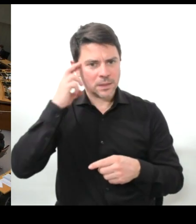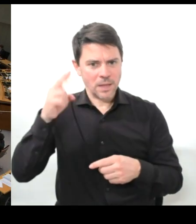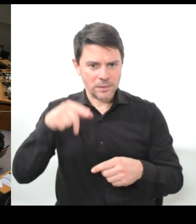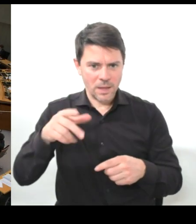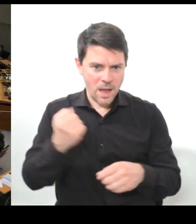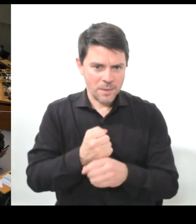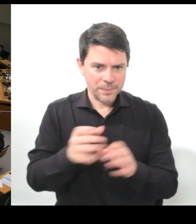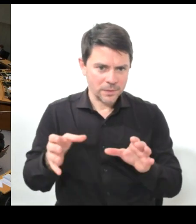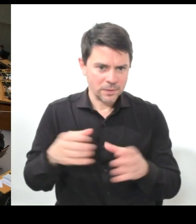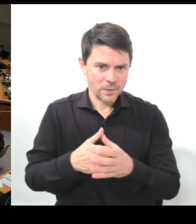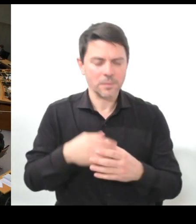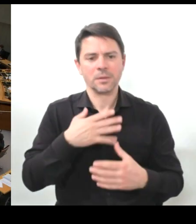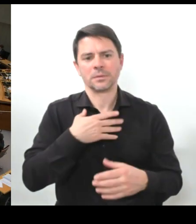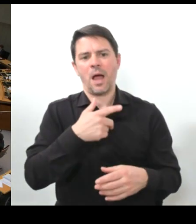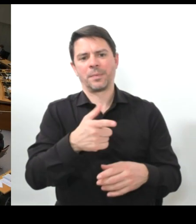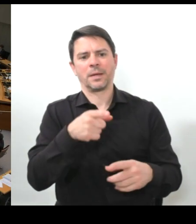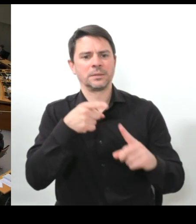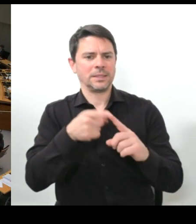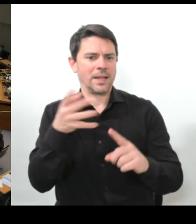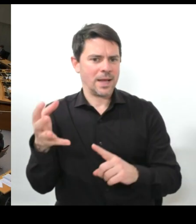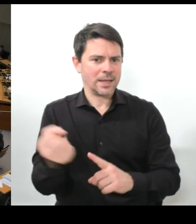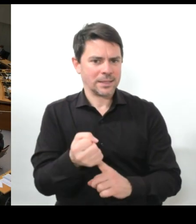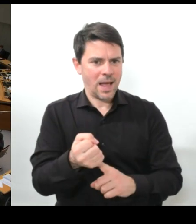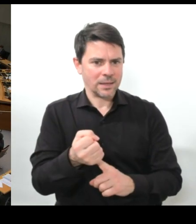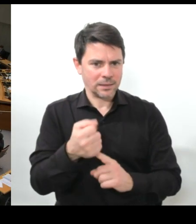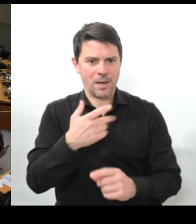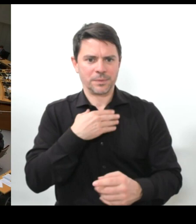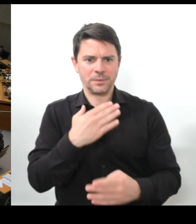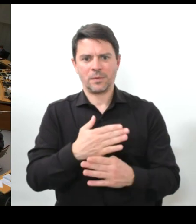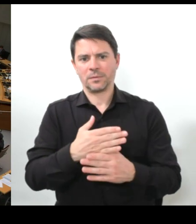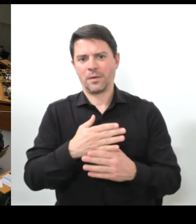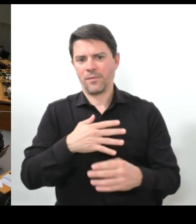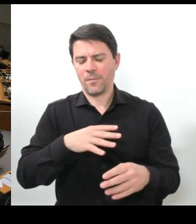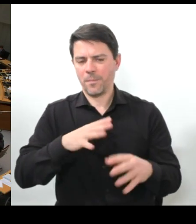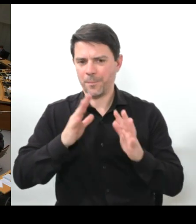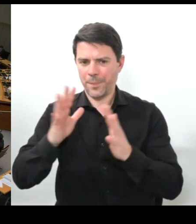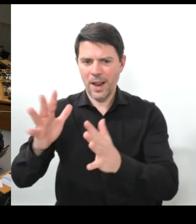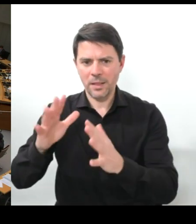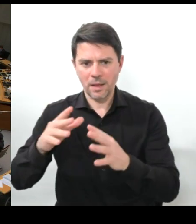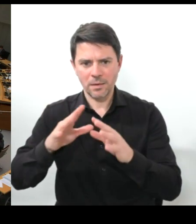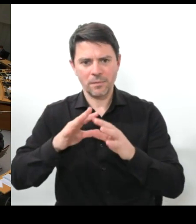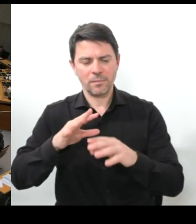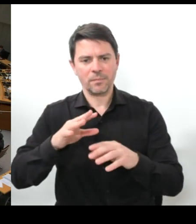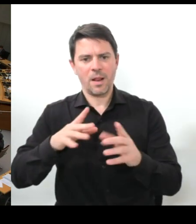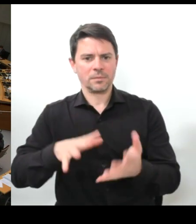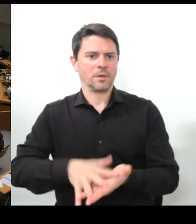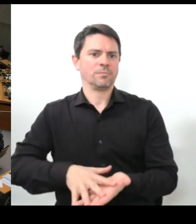(Beifall) (Rednerwechsel) Vielen Dank und weitere Wortmeldungen liegen nicht vor. Vorgeschlagen mit Überweisung des Gesetzes Antrages an den